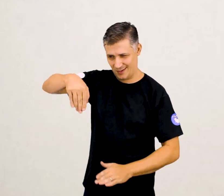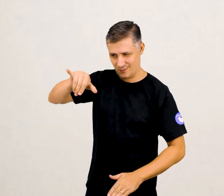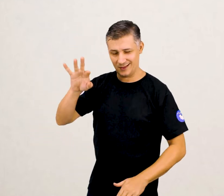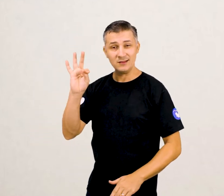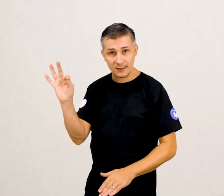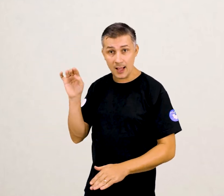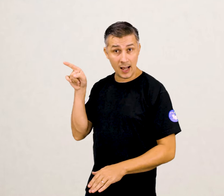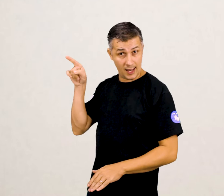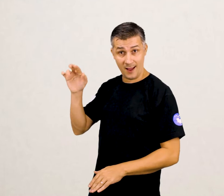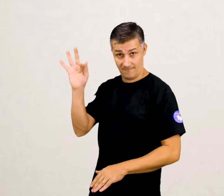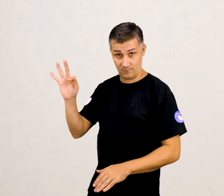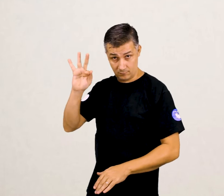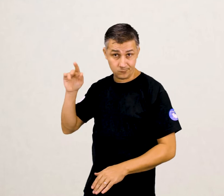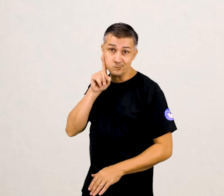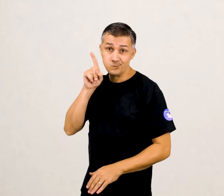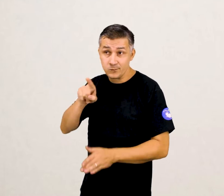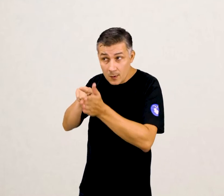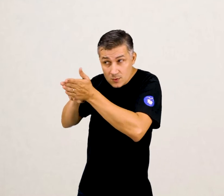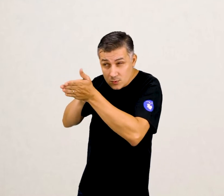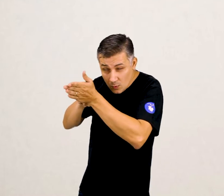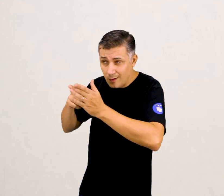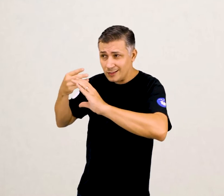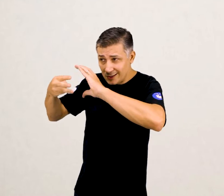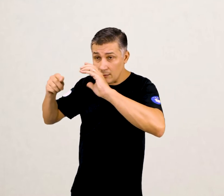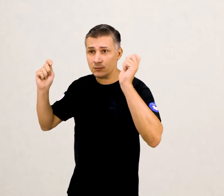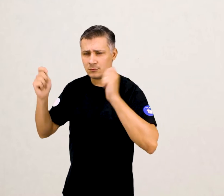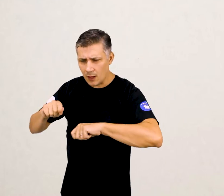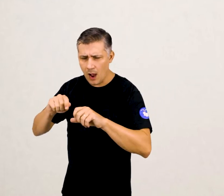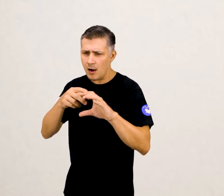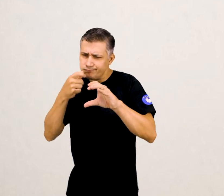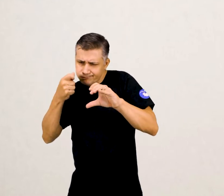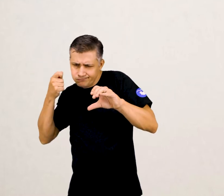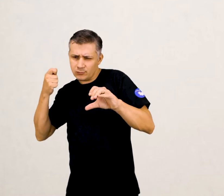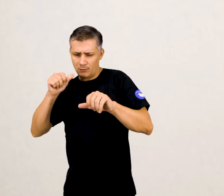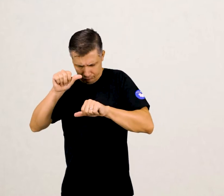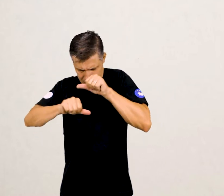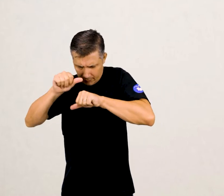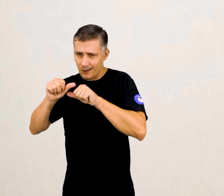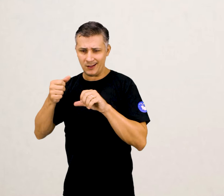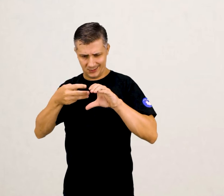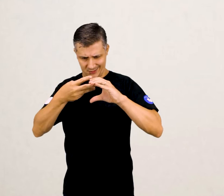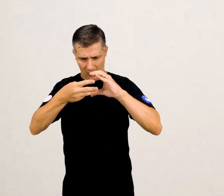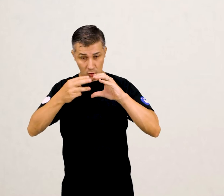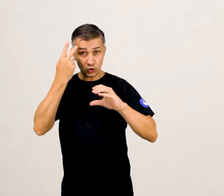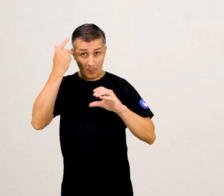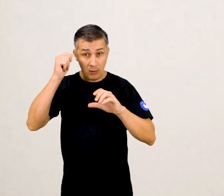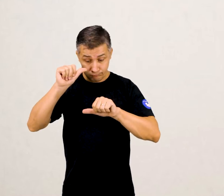na transformação dessas células progenitoras, em milhares de células ciliadas.